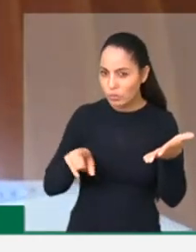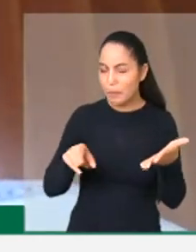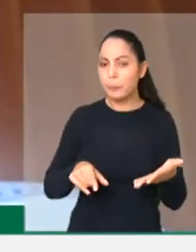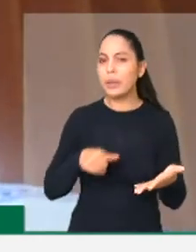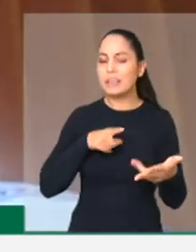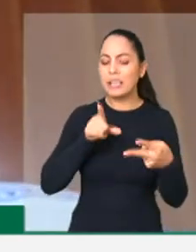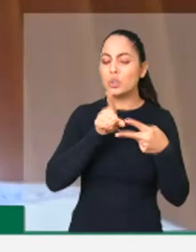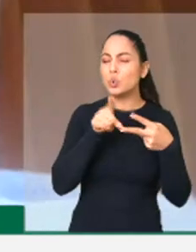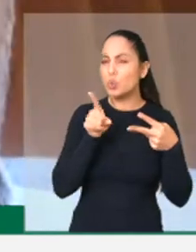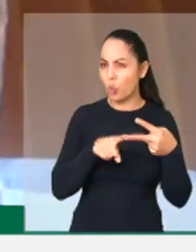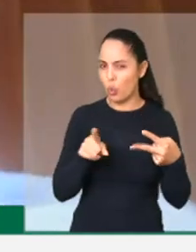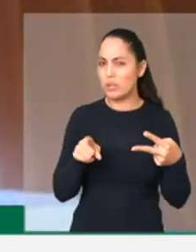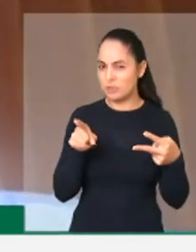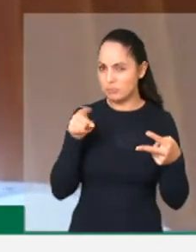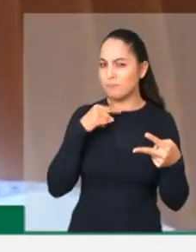INVESTIMENTO DA AMAZÔNIA E DO NORDESTE. QUE HAVIAM DESCONTO